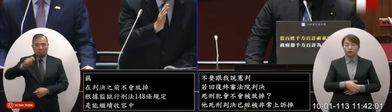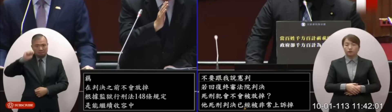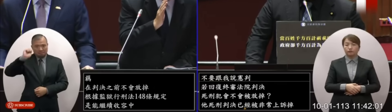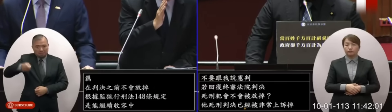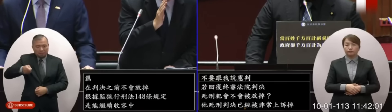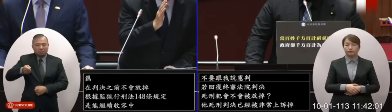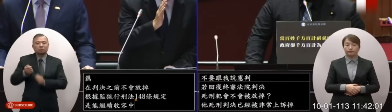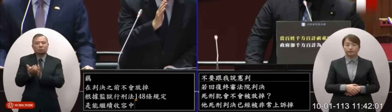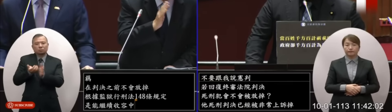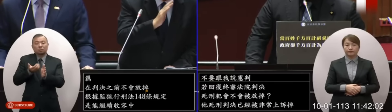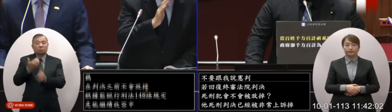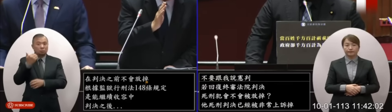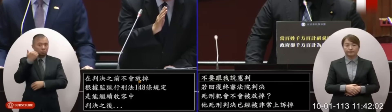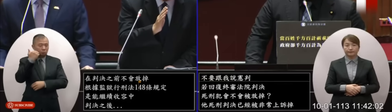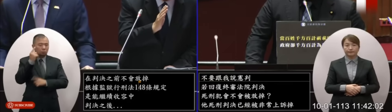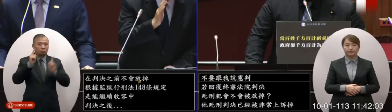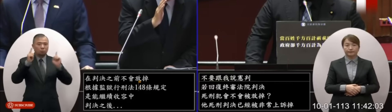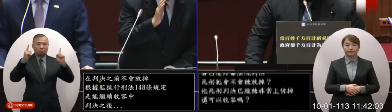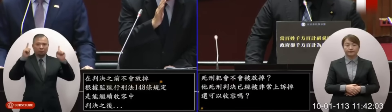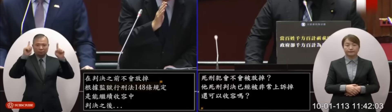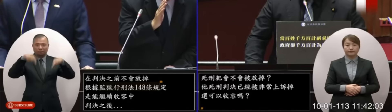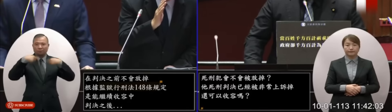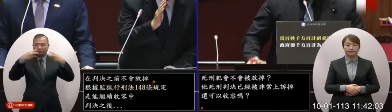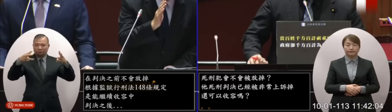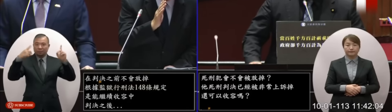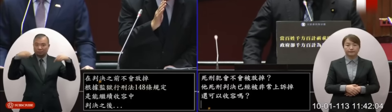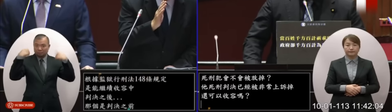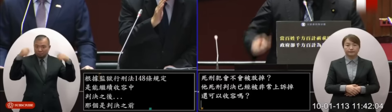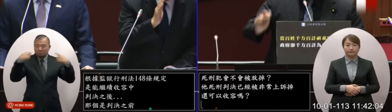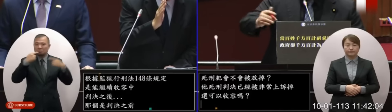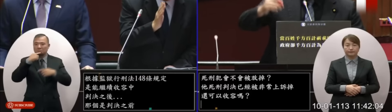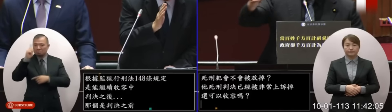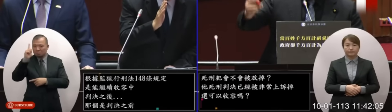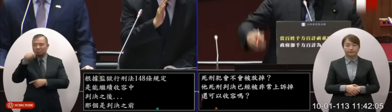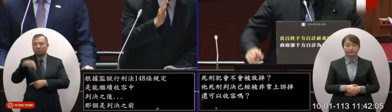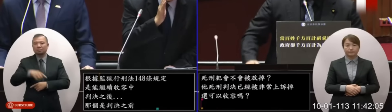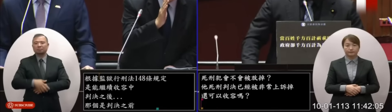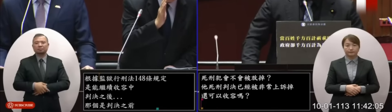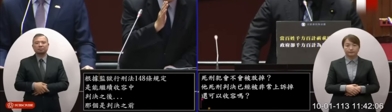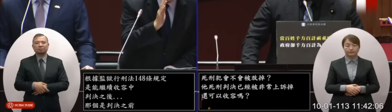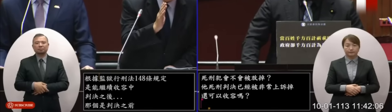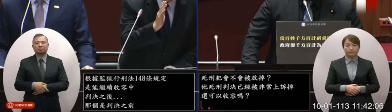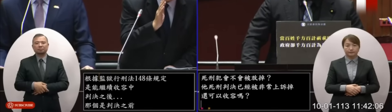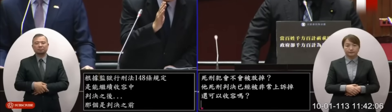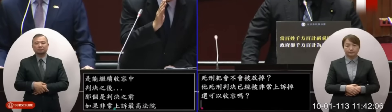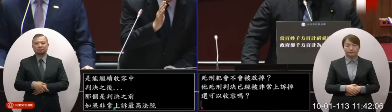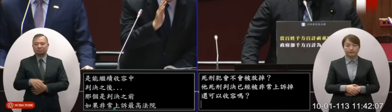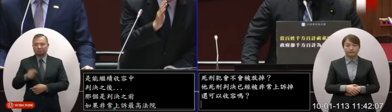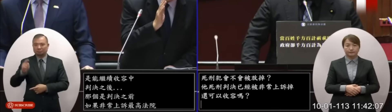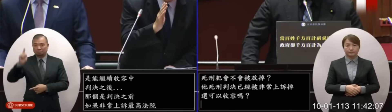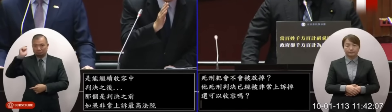如果說非常上訴 最高法院判決他是重新來 有羈押的